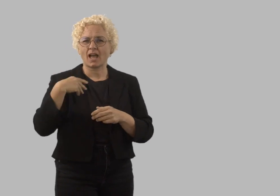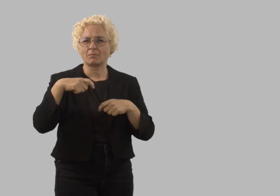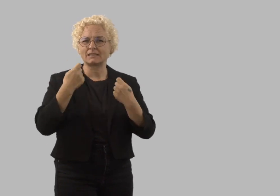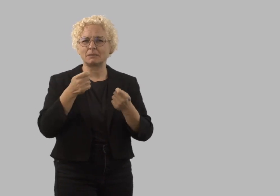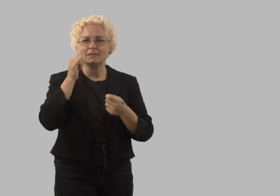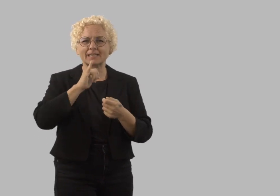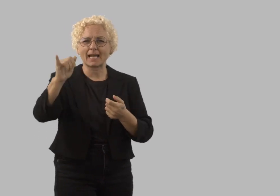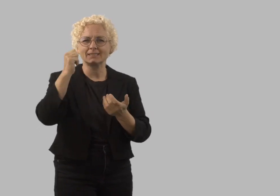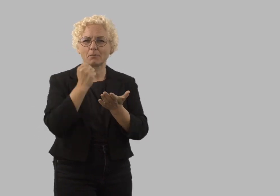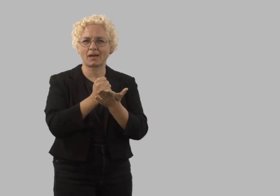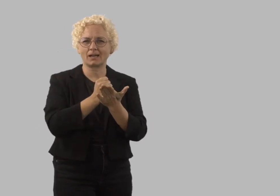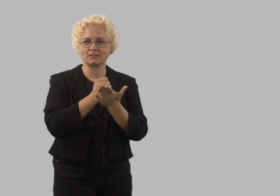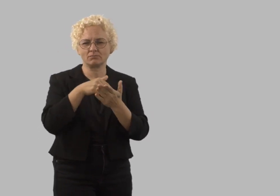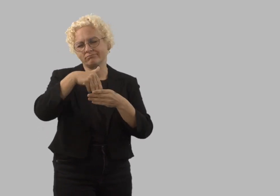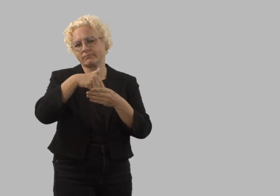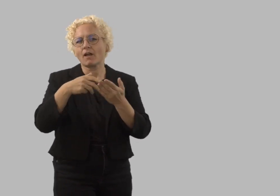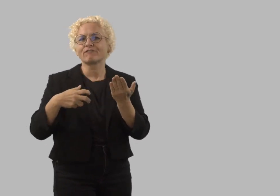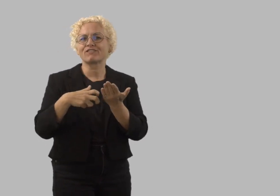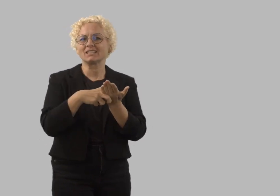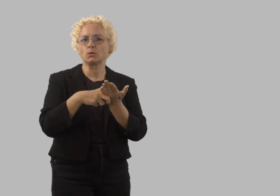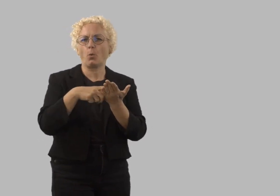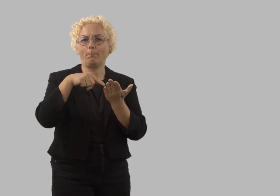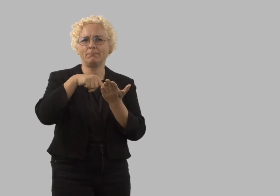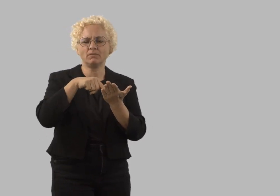Es gab einen eigenen Stempel im Reisepass also im Visum,